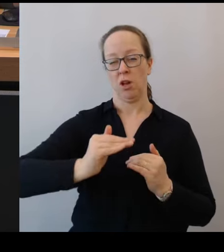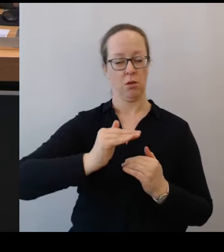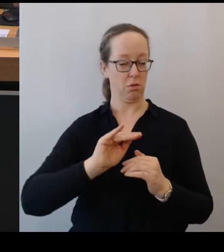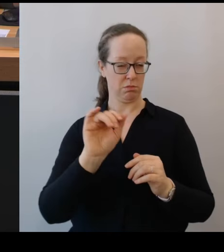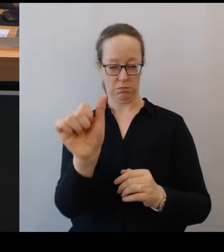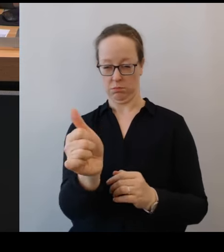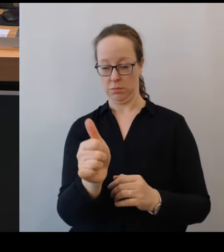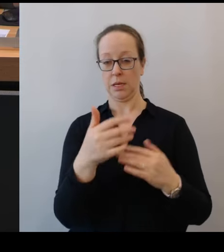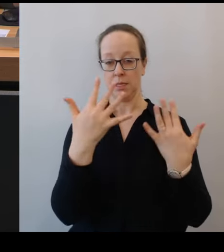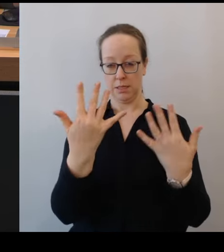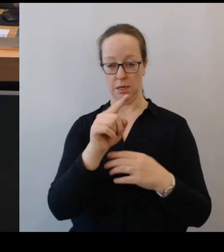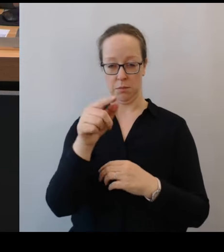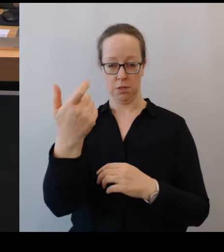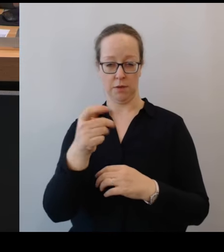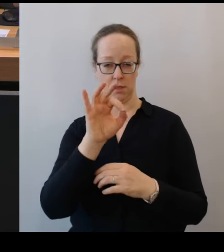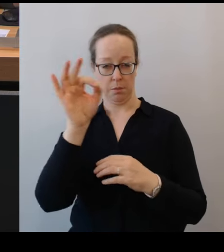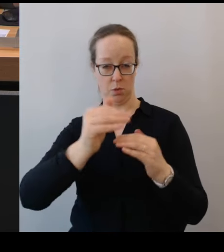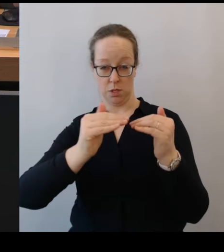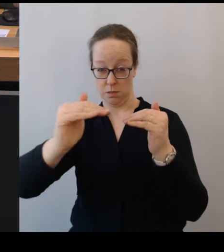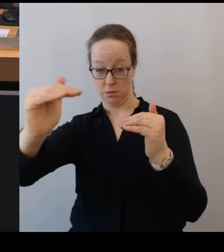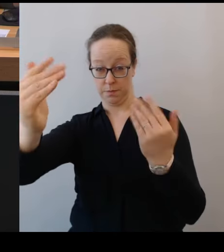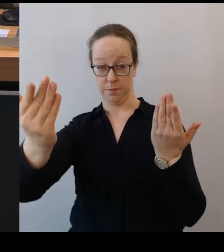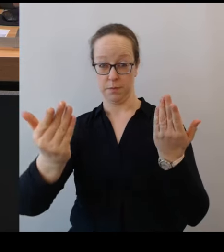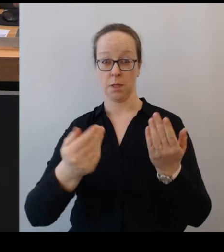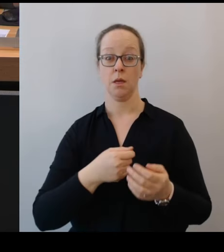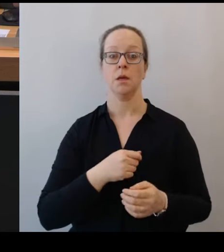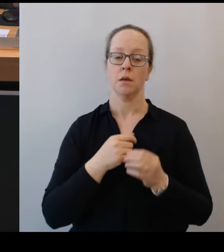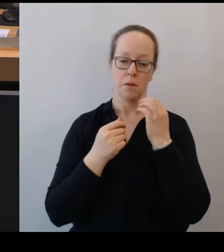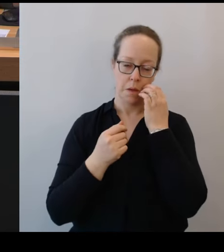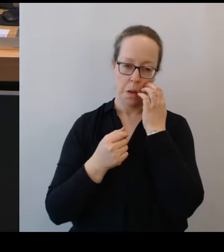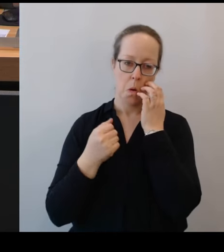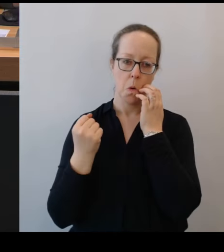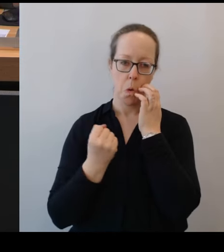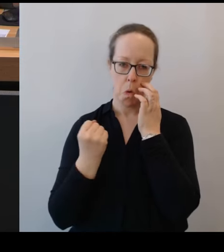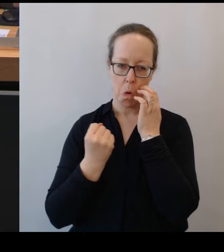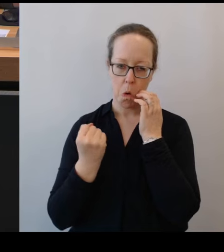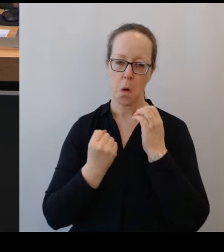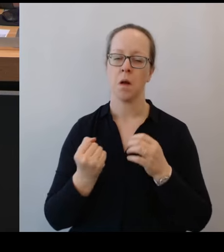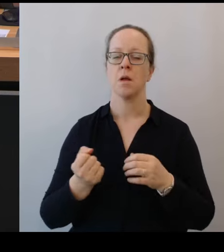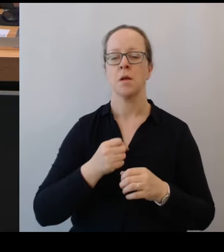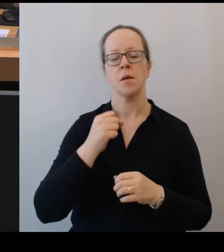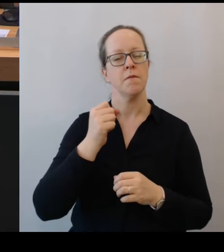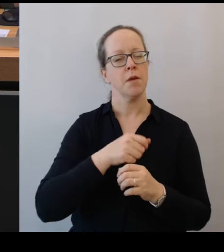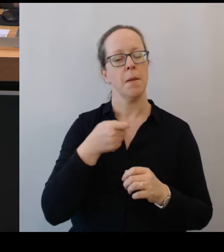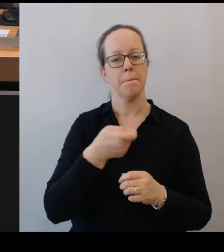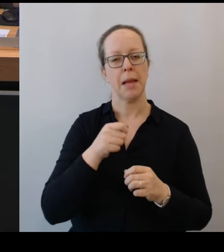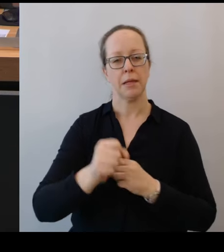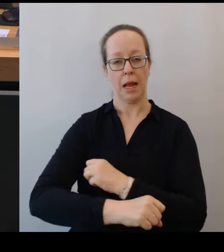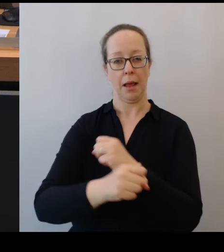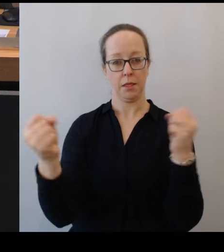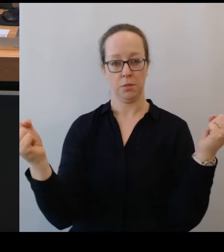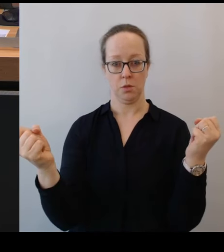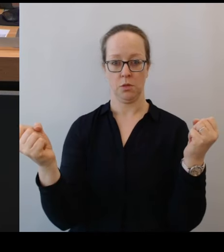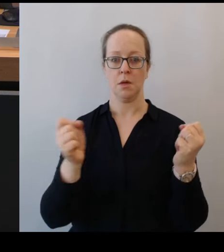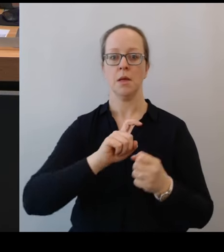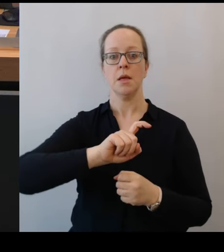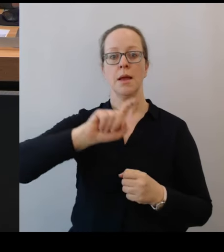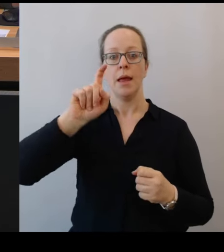Also ein ganz wesentlicher Faktor für die Mietenexplosion ist die zunehmende Anzahl an Indexmieten. Nach Schätzung des Berliner Mietervereins gibt es in Berlin